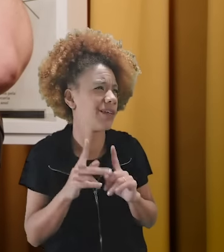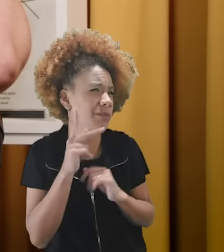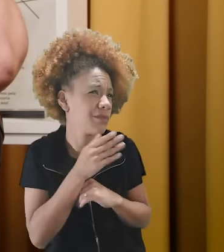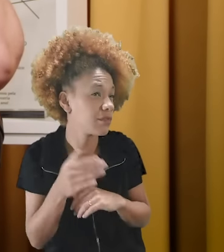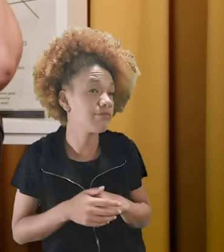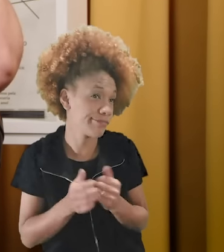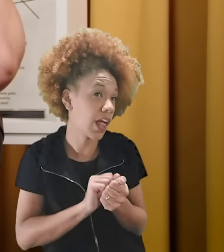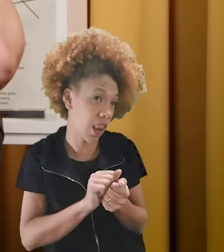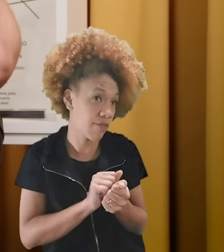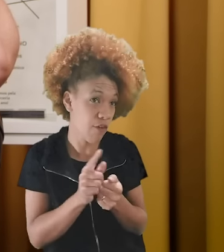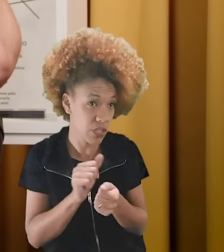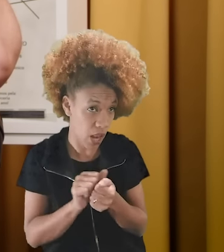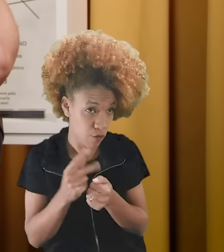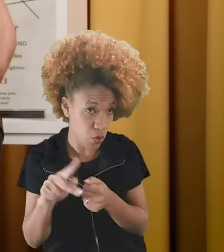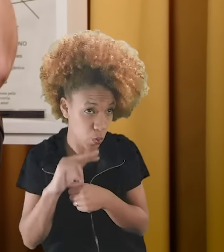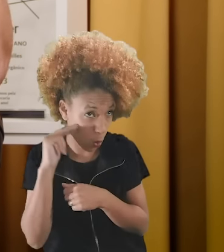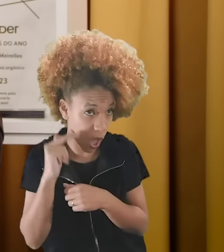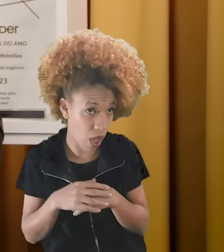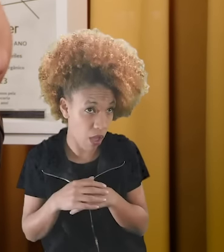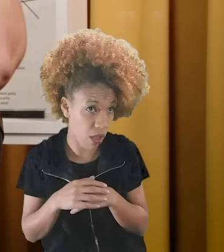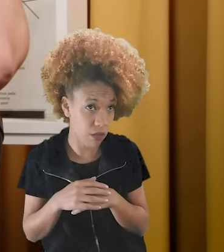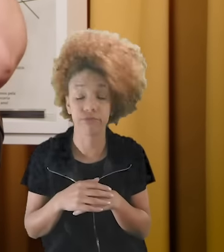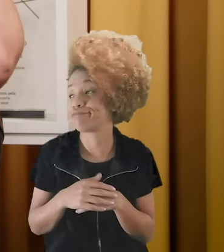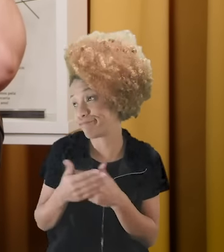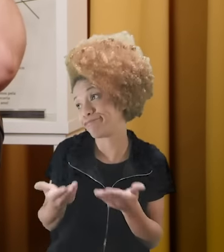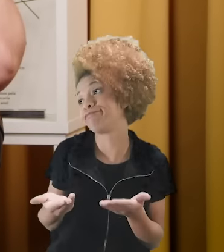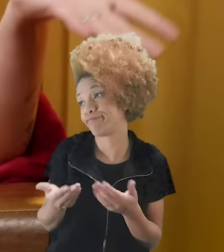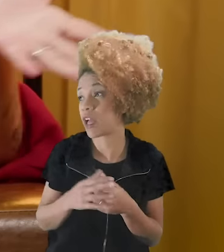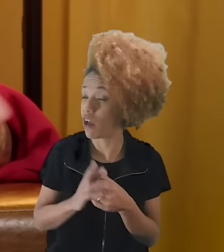tipo [ __ ] lavei mesmo inclusive você lavou a cueca p é então hoje em dia as respostas são